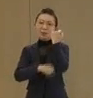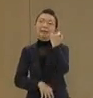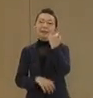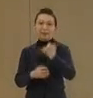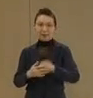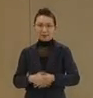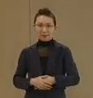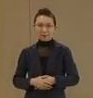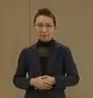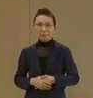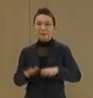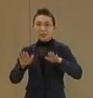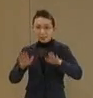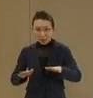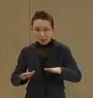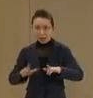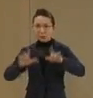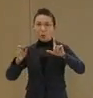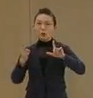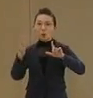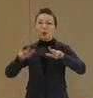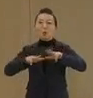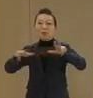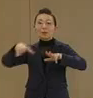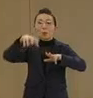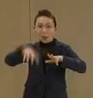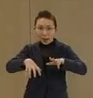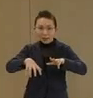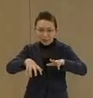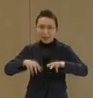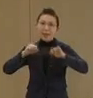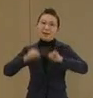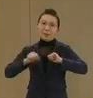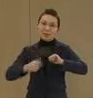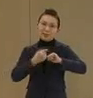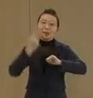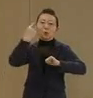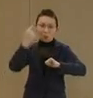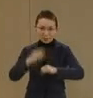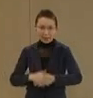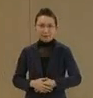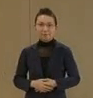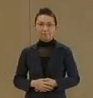こんどは東京都政で その仕事に取り組みます